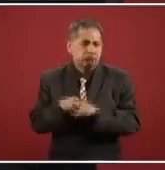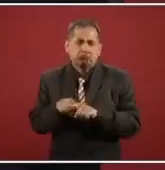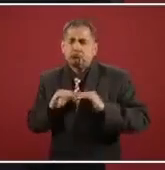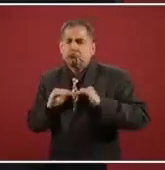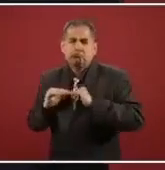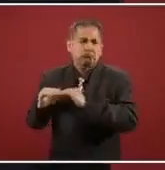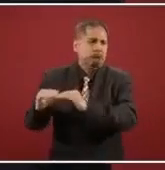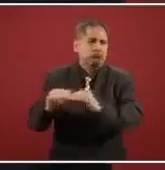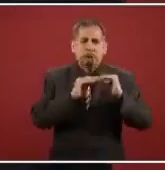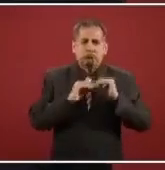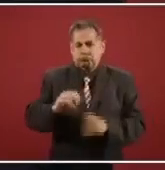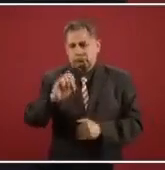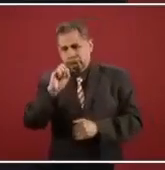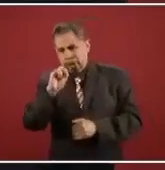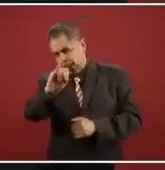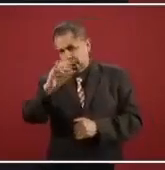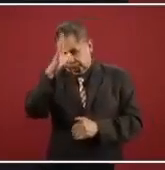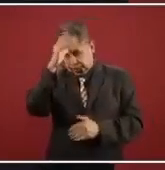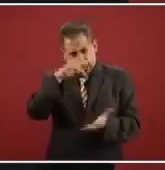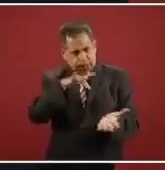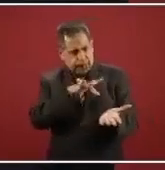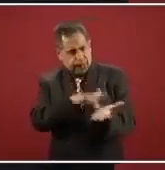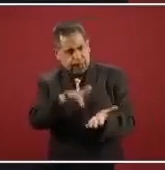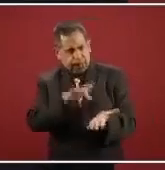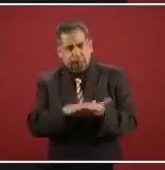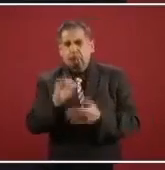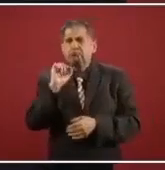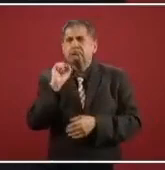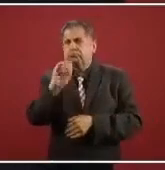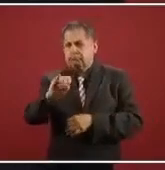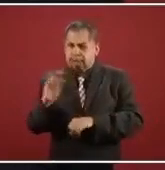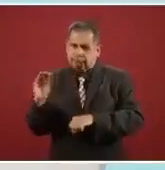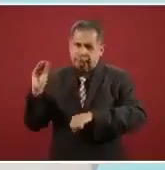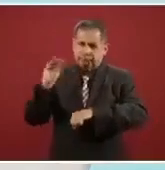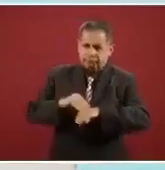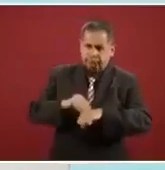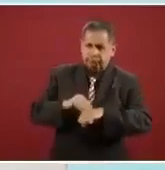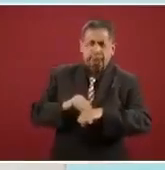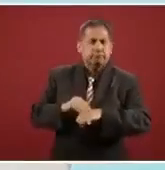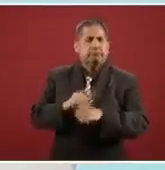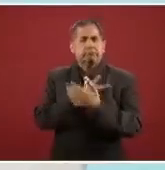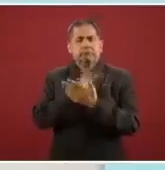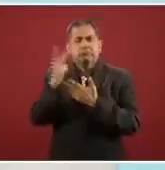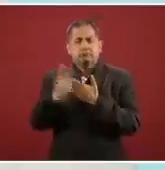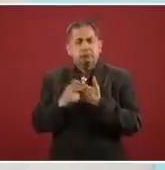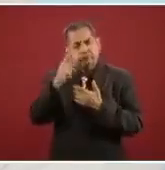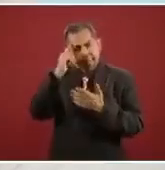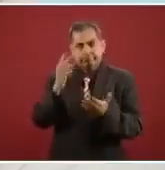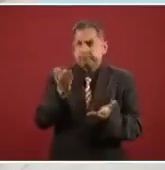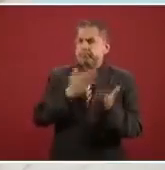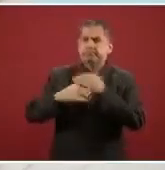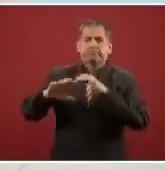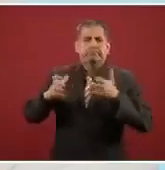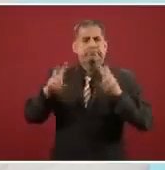de apoyar la construcción, la implementación del programa de desarrollo Tren Maya. Este